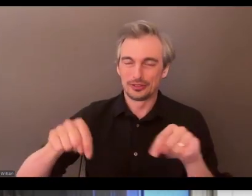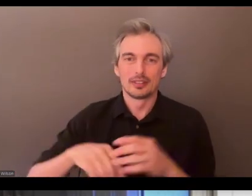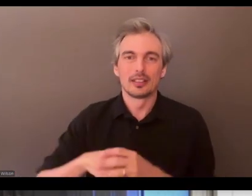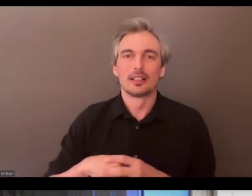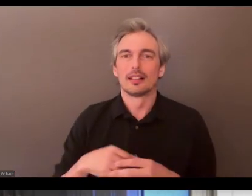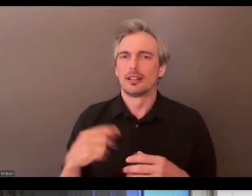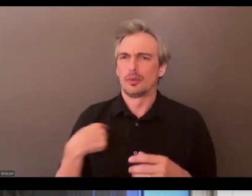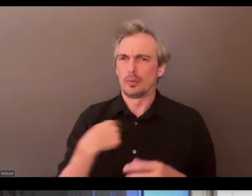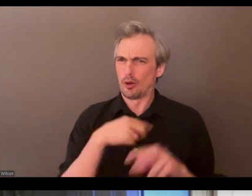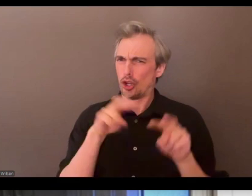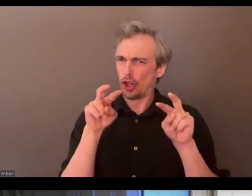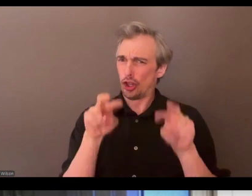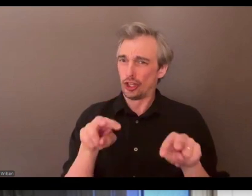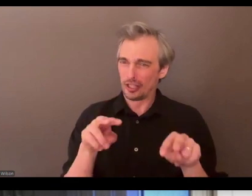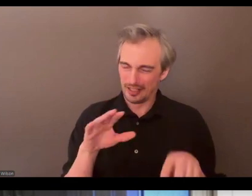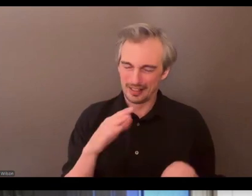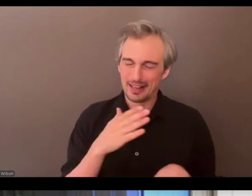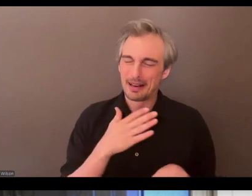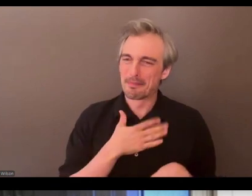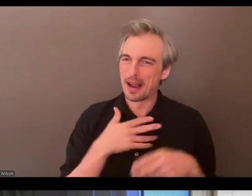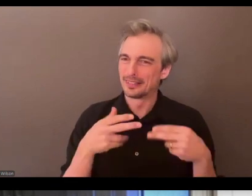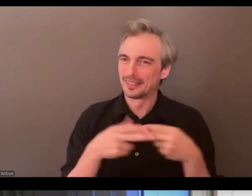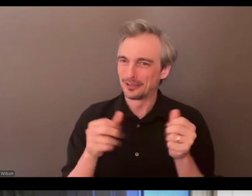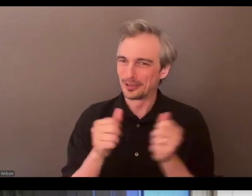大丈夫です。 そこにあることは確かです」と答えました。